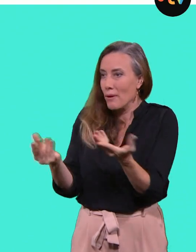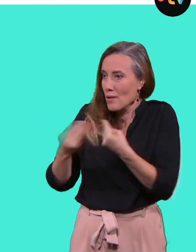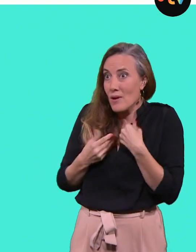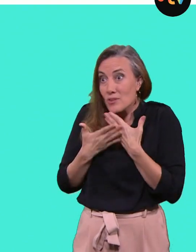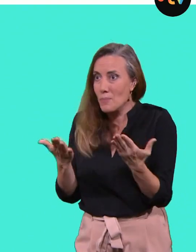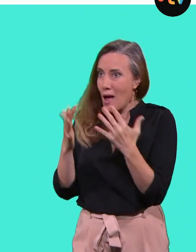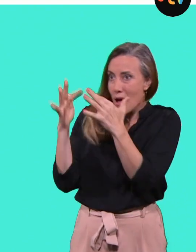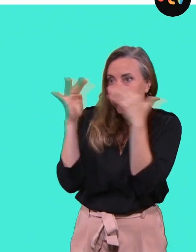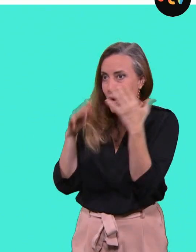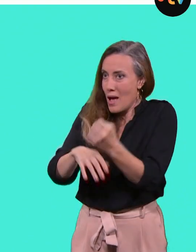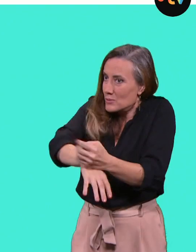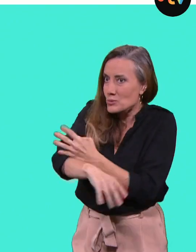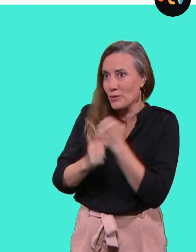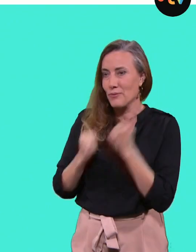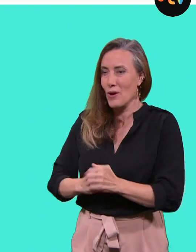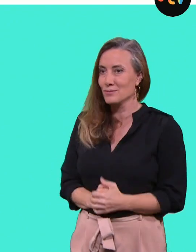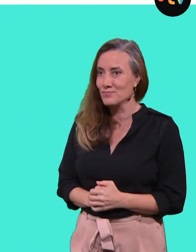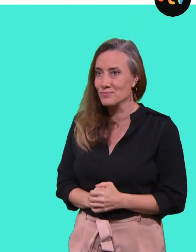J'en ai presque les larmes, ça me retourne "